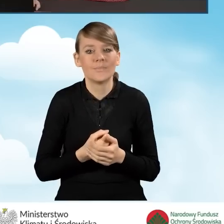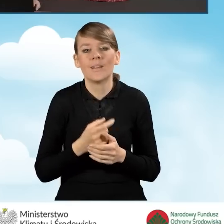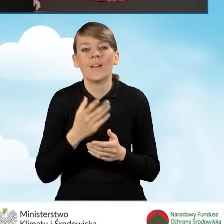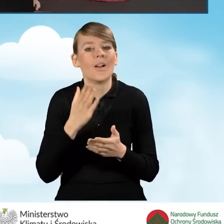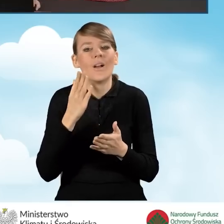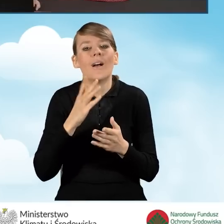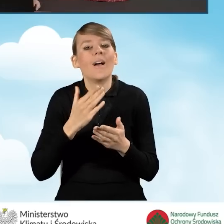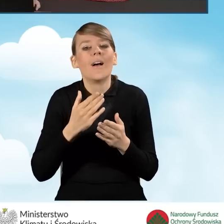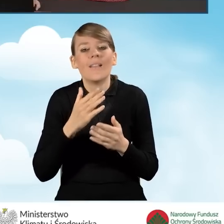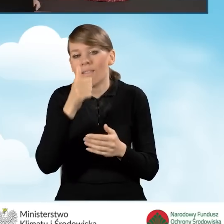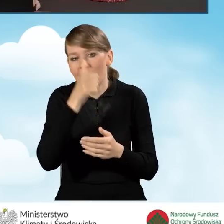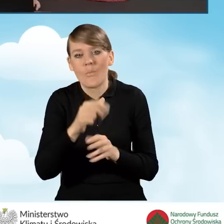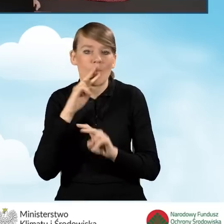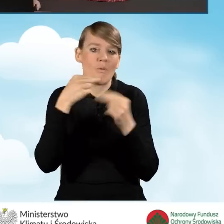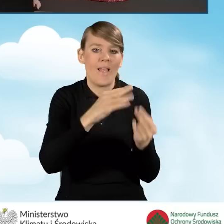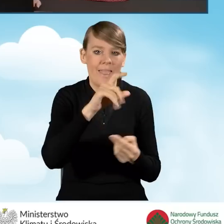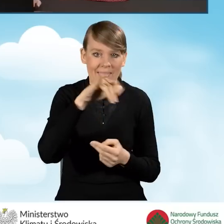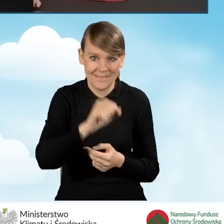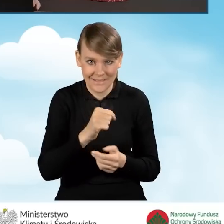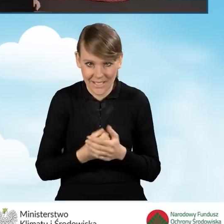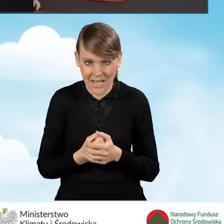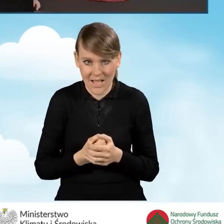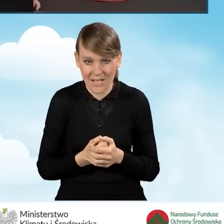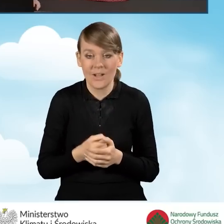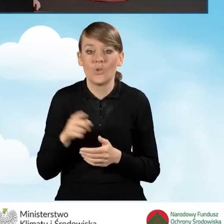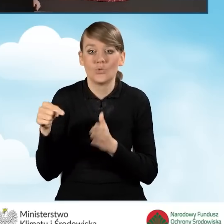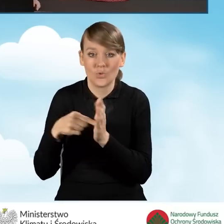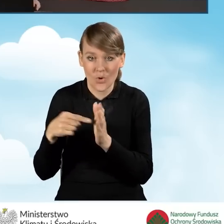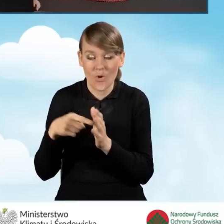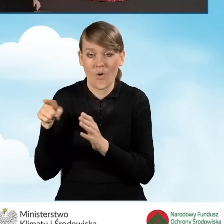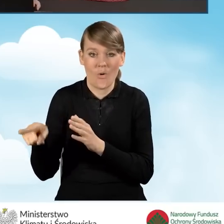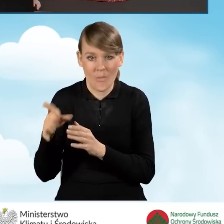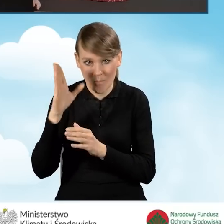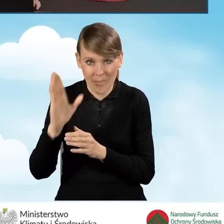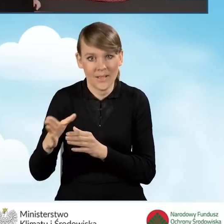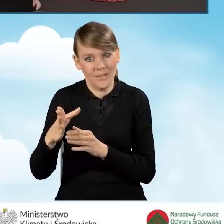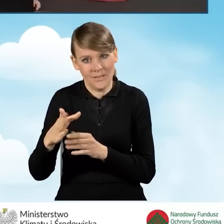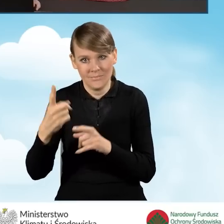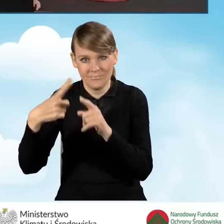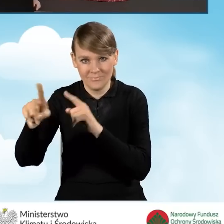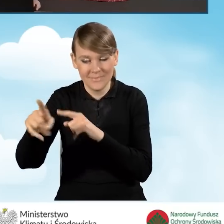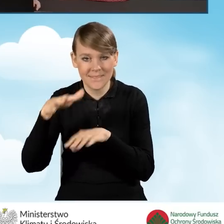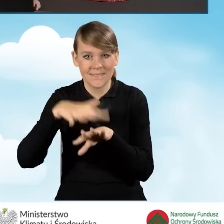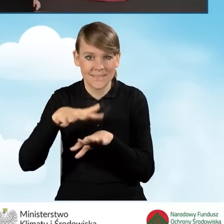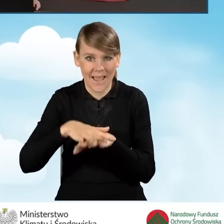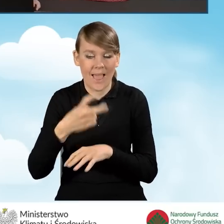edycji wniosku, a więc wniosek w takiej formie zostanie przekazany do systemu elektronicznego.